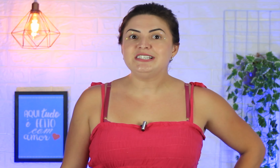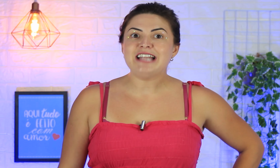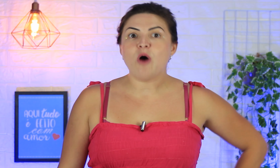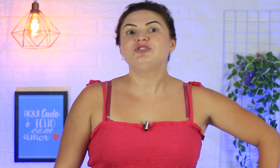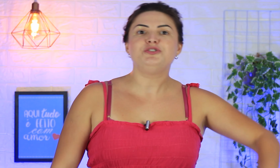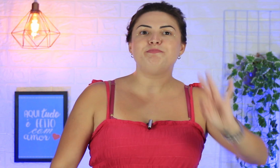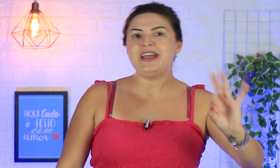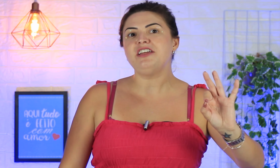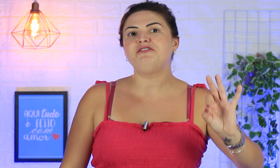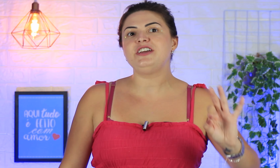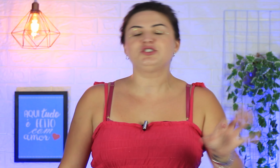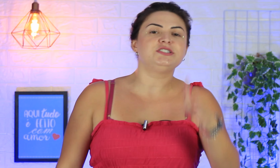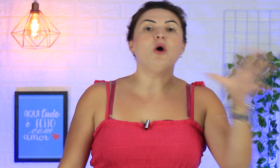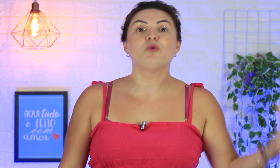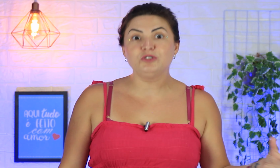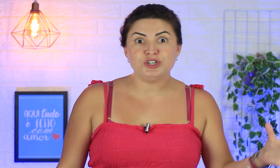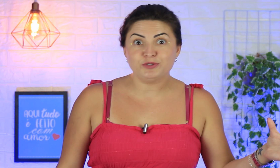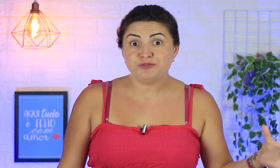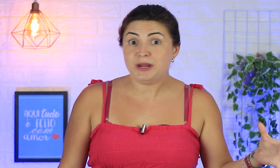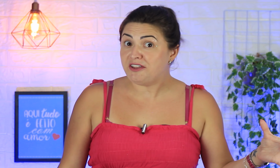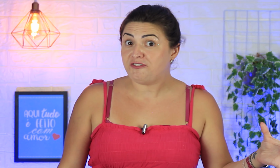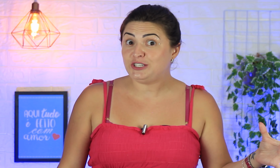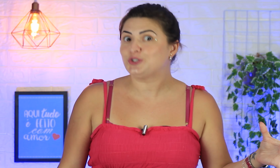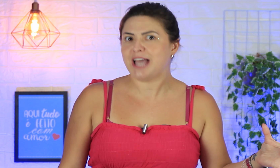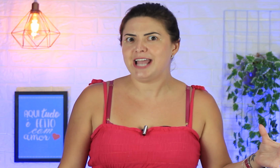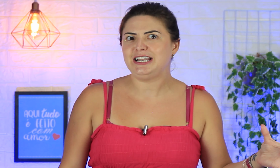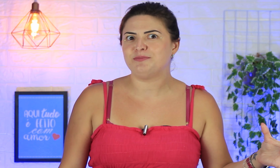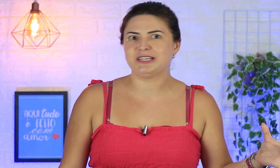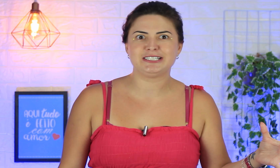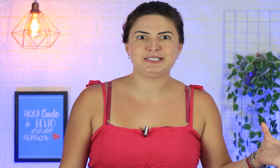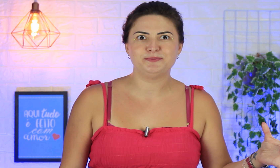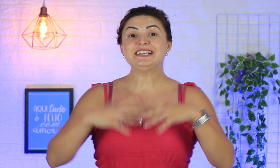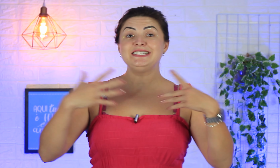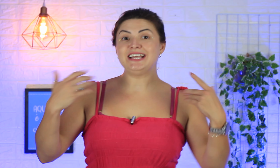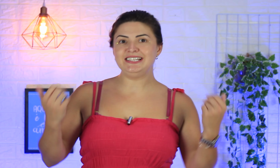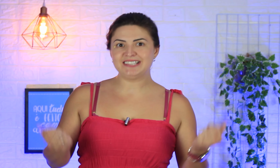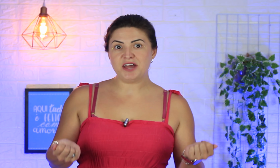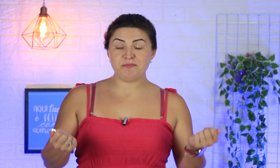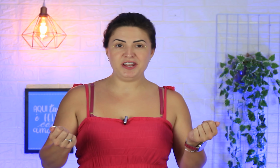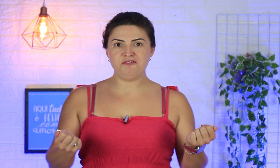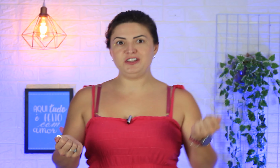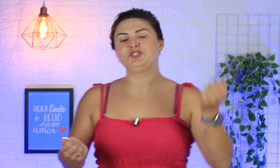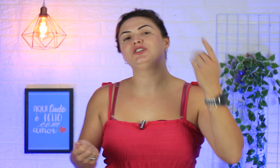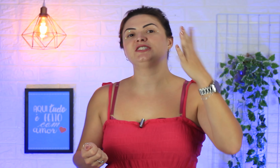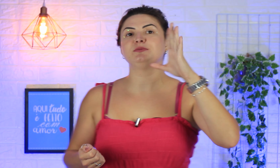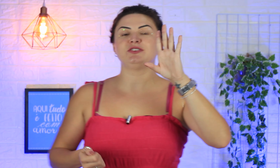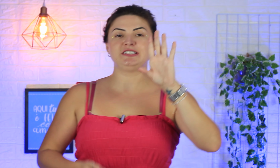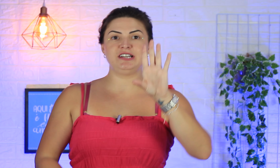sinal de benefícios e alguns tipos de benefícios em Libras Para sinalizar benefício nós vamos fazer